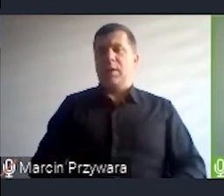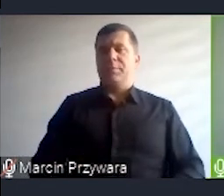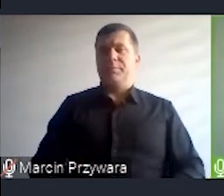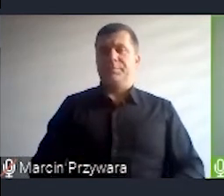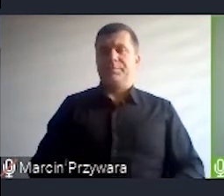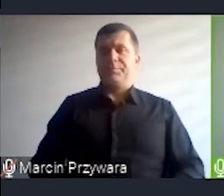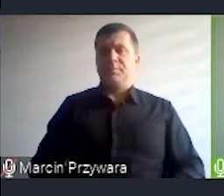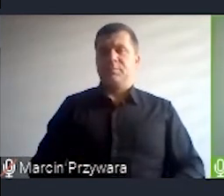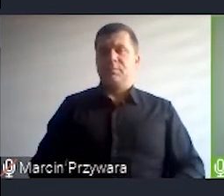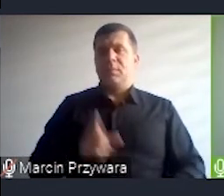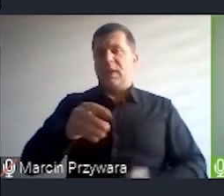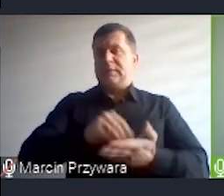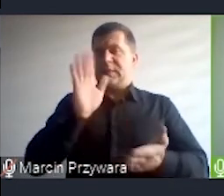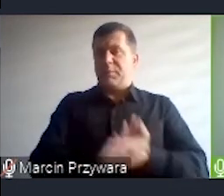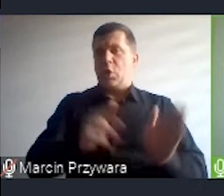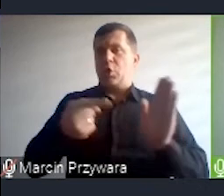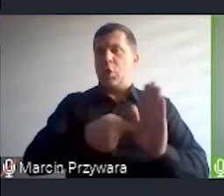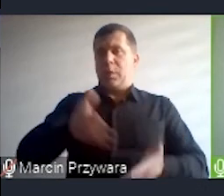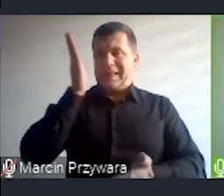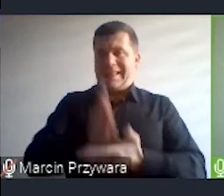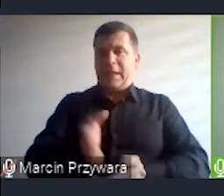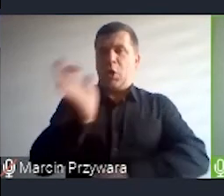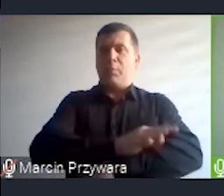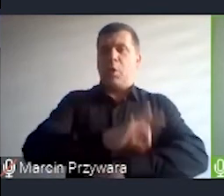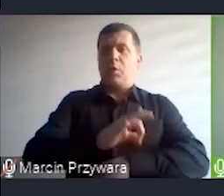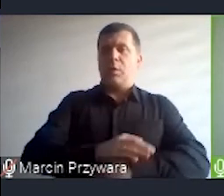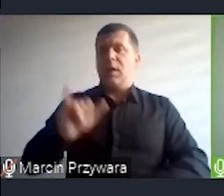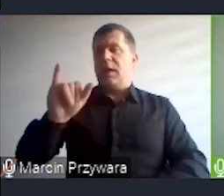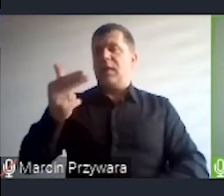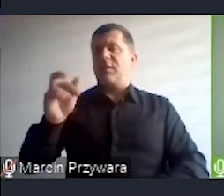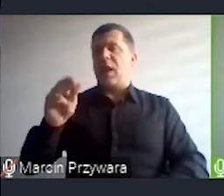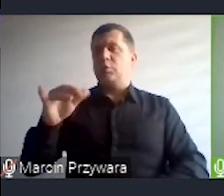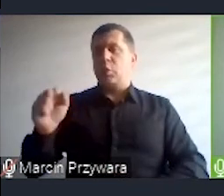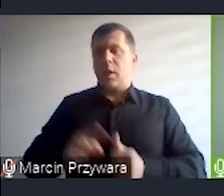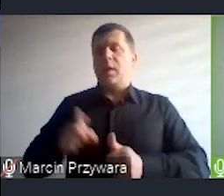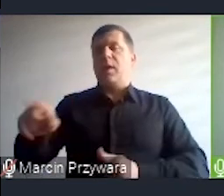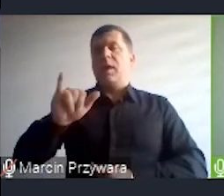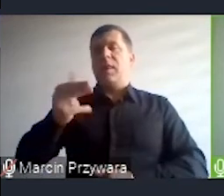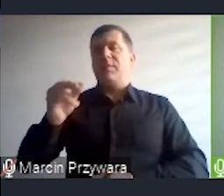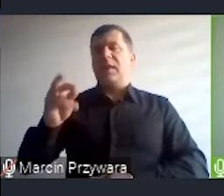ale te zapisy dotyczą tylko projektów infrastrukturalnych i inwestycyjnych.